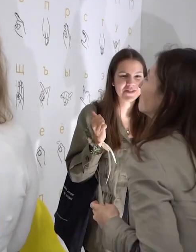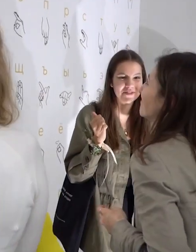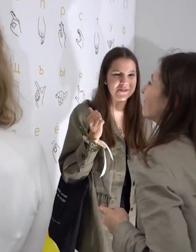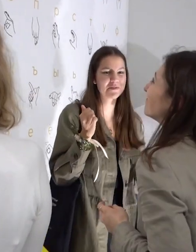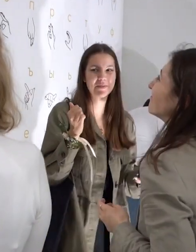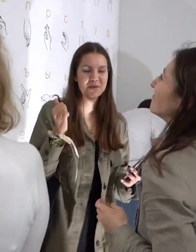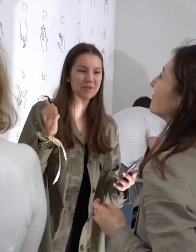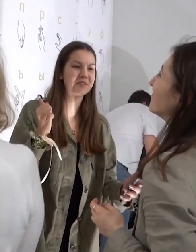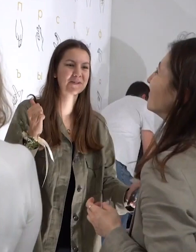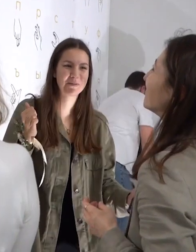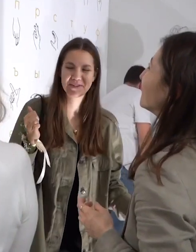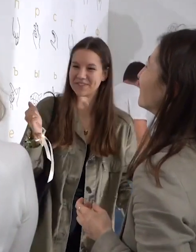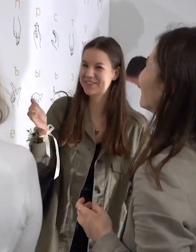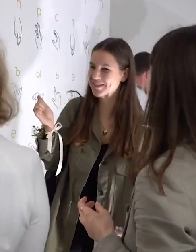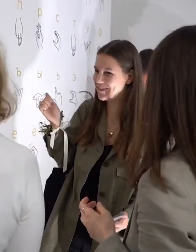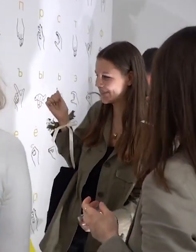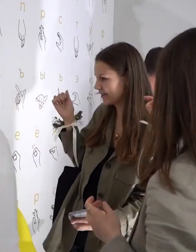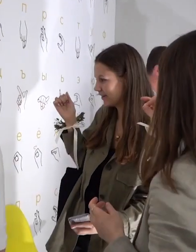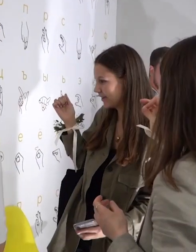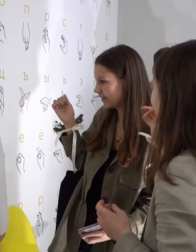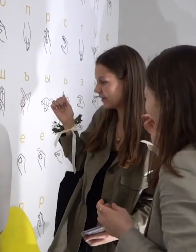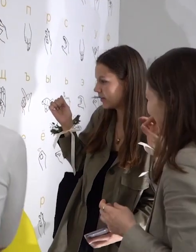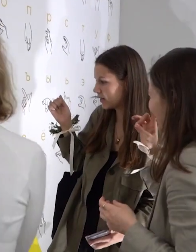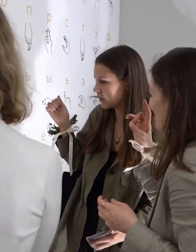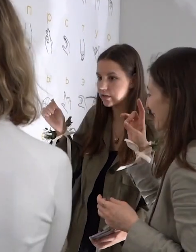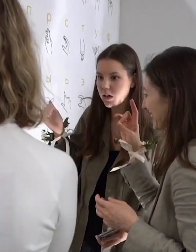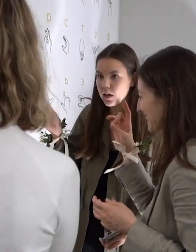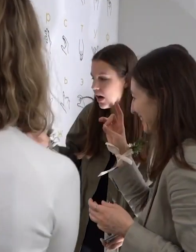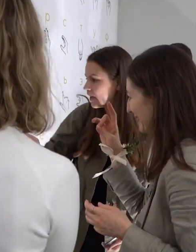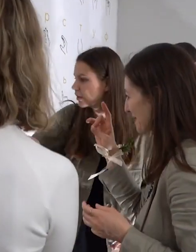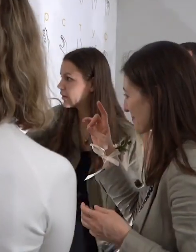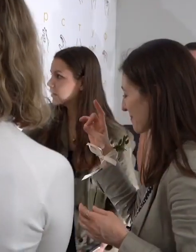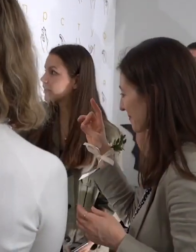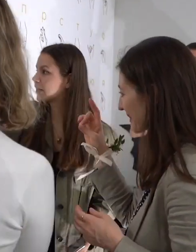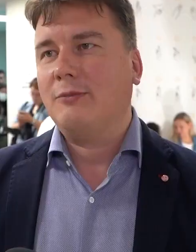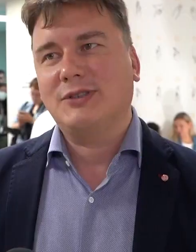многие наши соотечественники. Дмитрий ПОЛИКАНОВ (СОВЕТНИК РУКОВОДИТЕЛЯ ИСПОЛКОМА «ОБЩЕРОССИЙСКОГО НАРОДНОГО ФРОНТА»): Мне кажется, что,